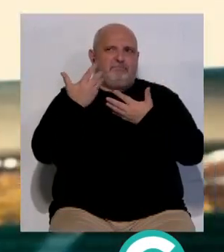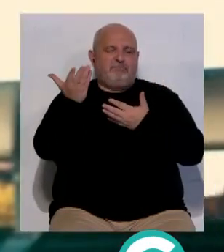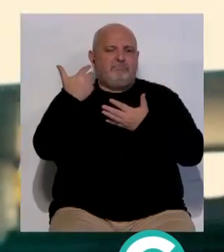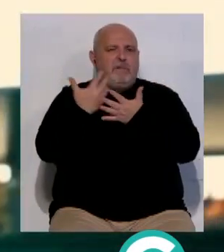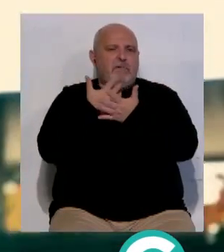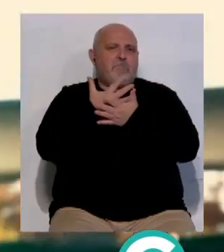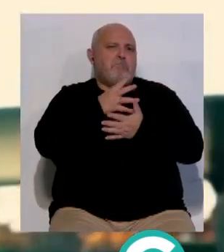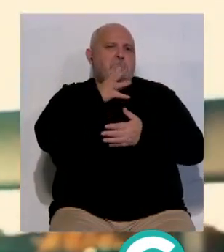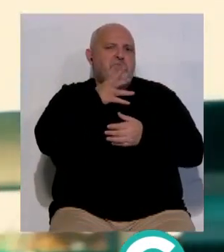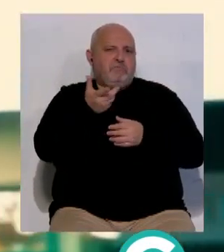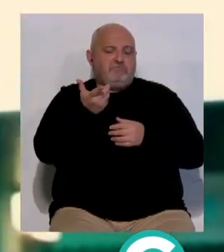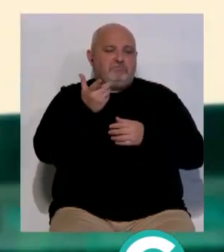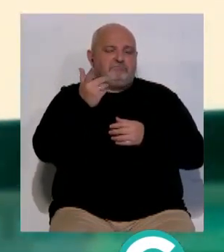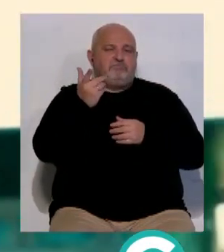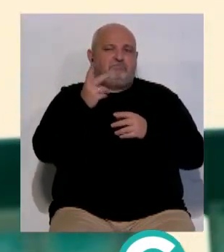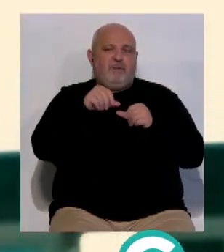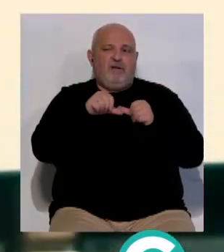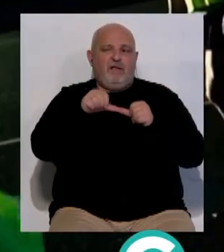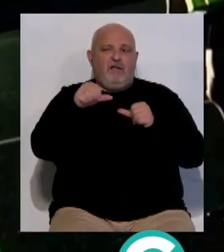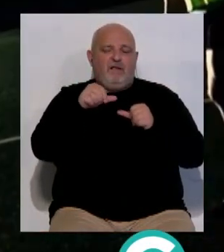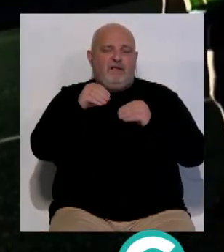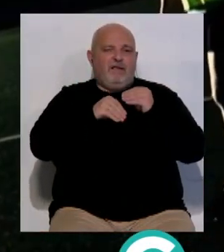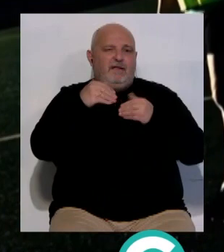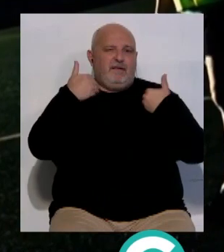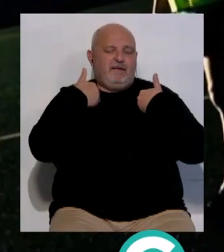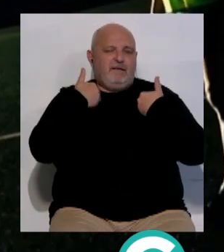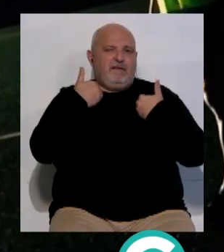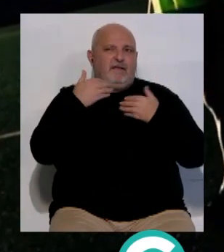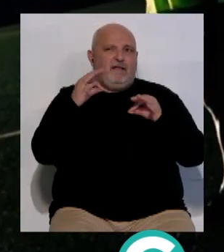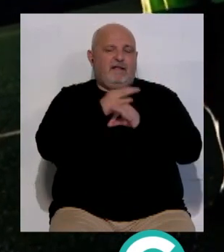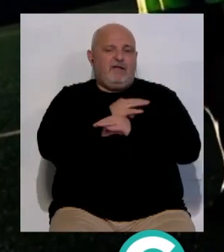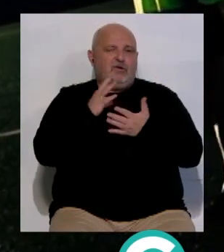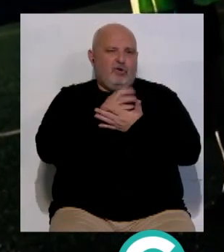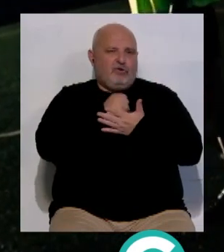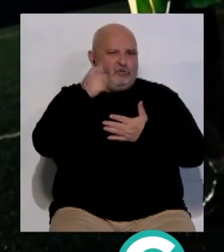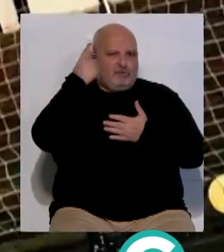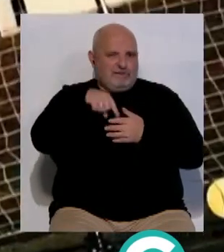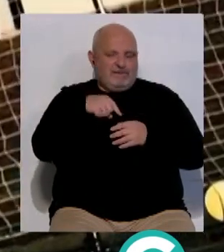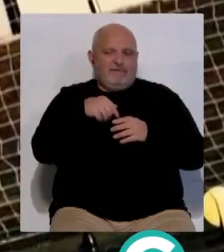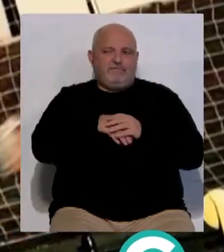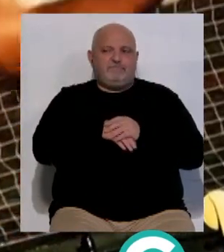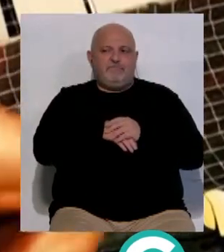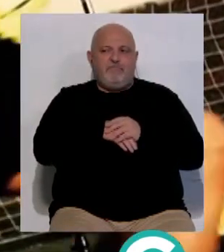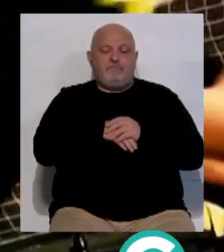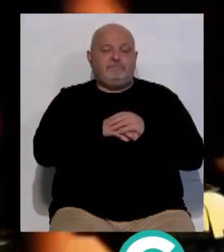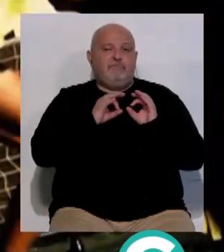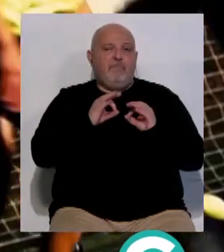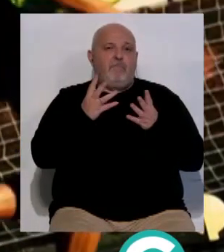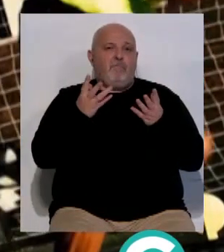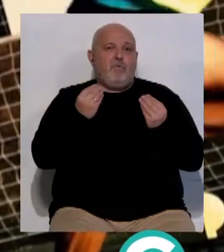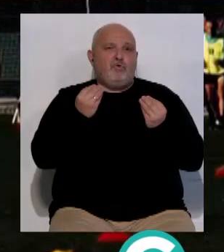creo que hay que echar valor al suelo errores cometemos todos lo que pasa es que son muchos